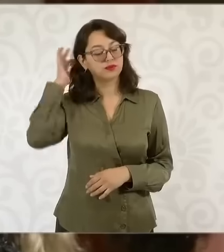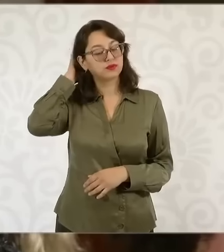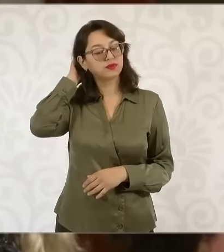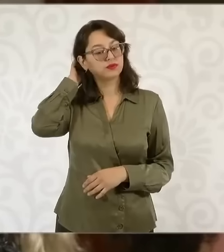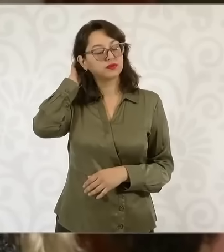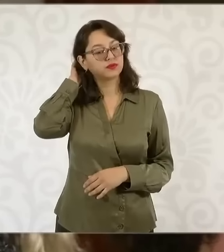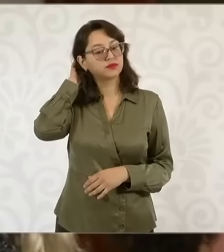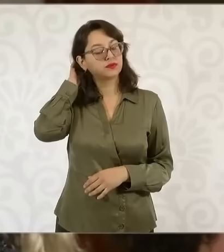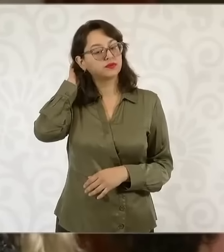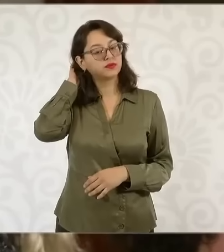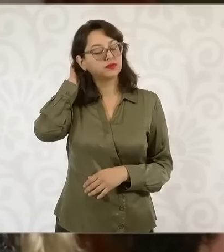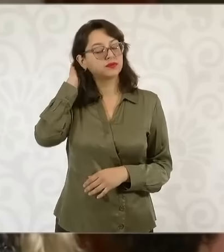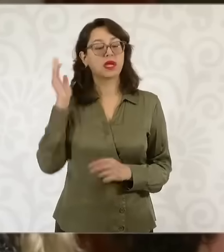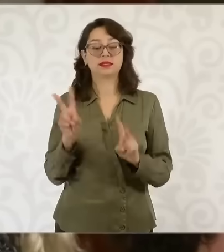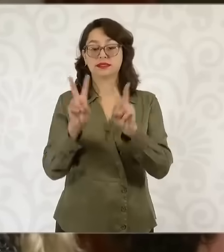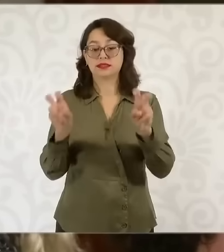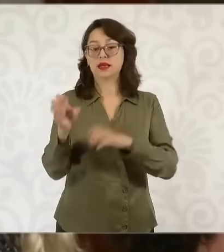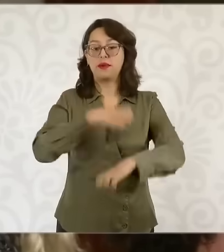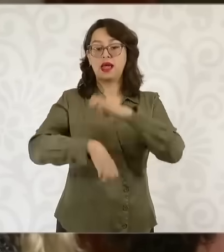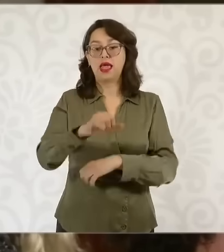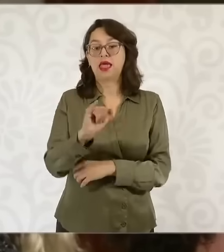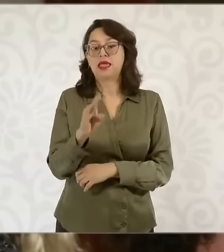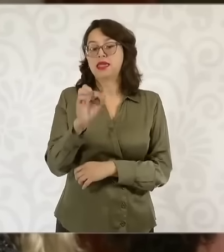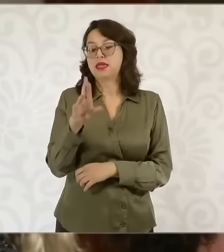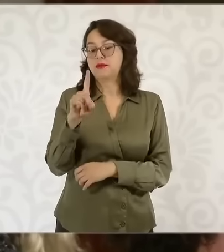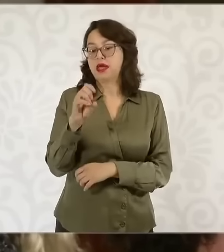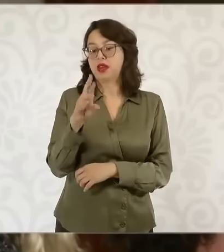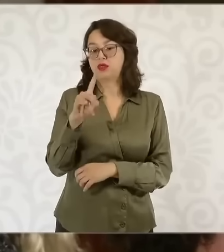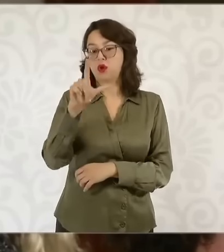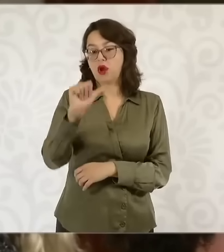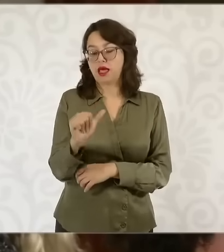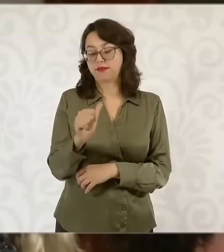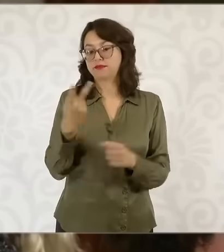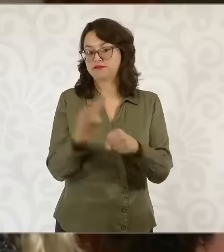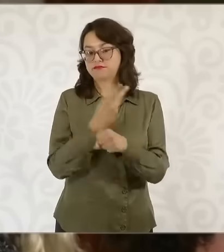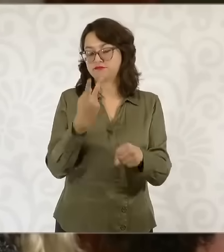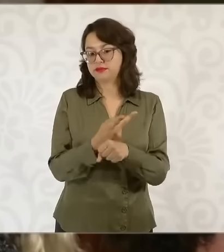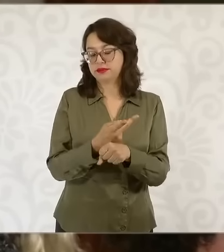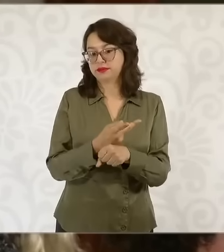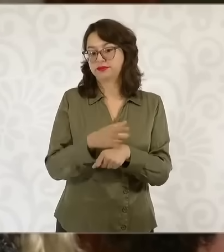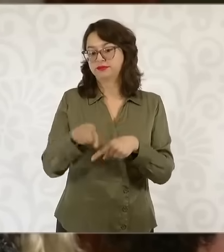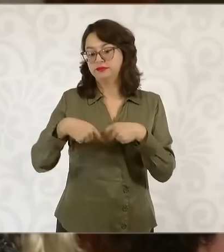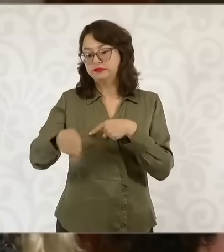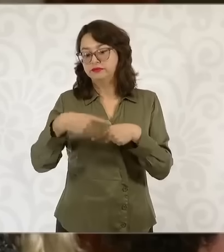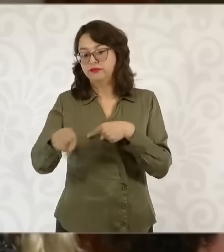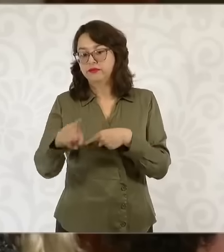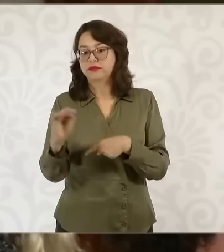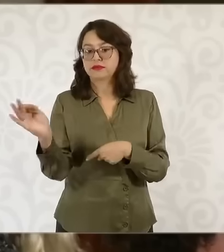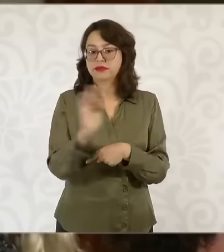el 46% que quedaría si es que salieran más empresas privadas en este rubro por un supuesta